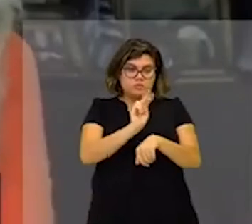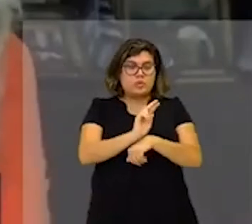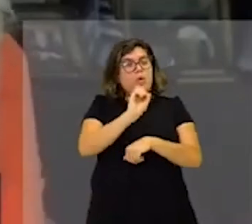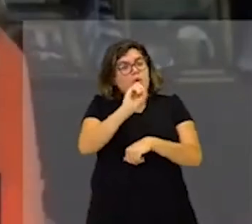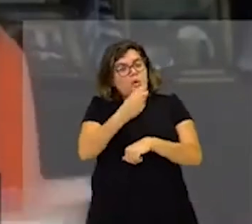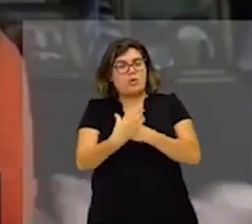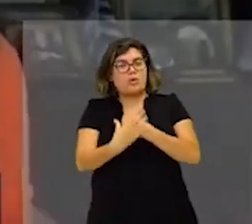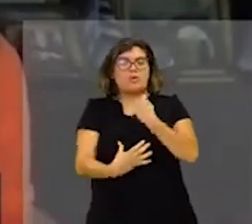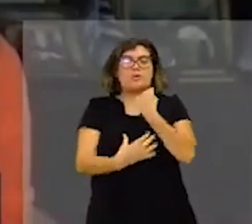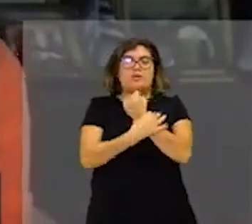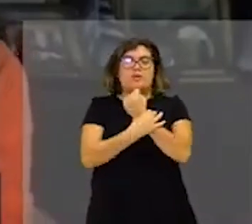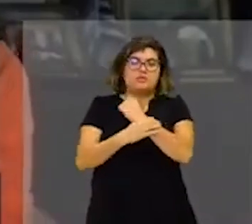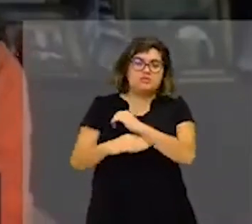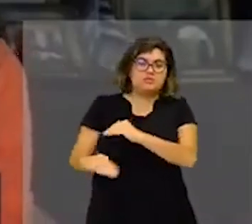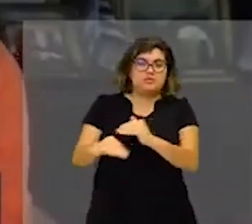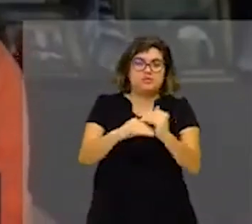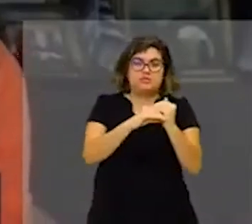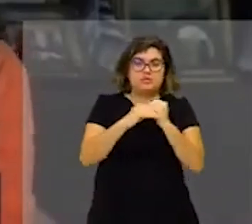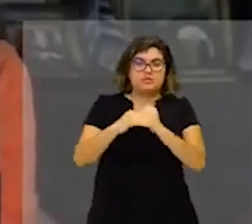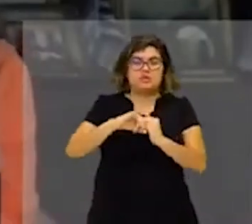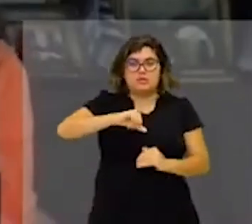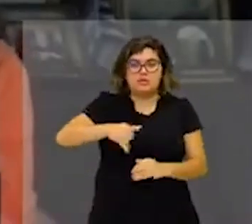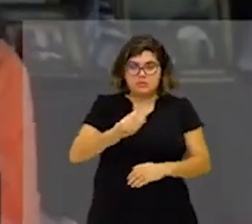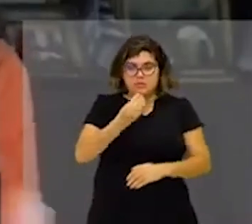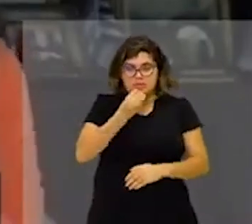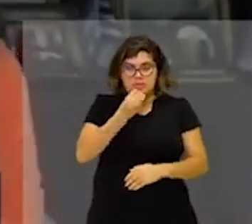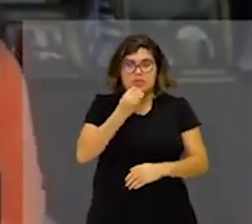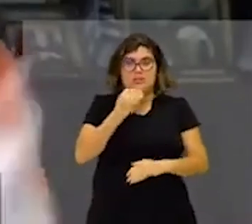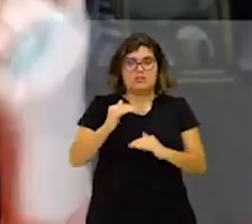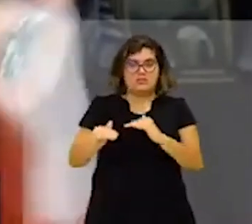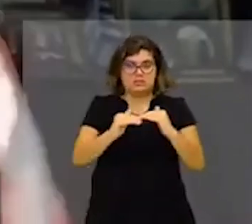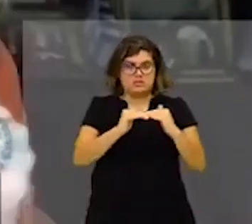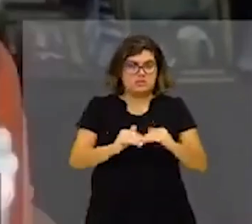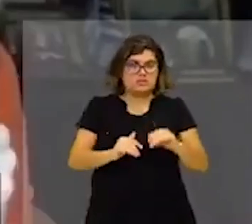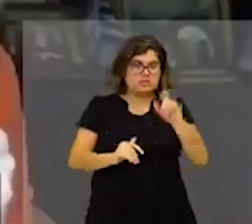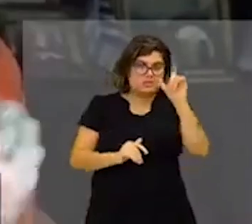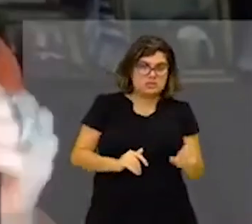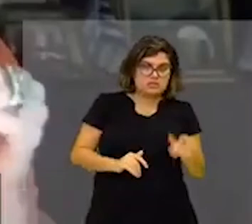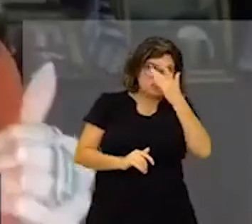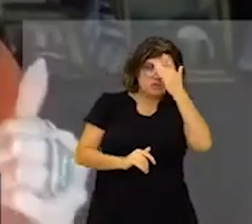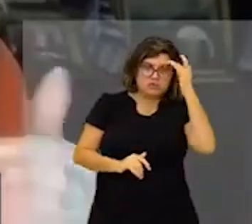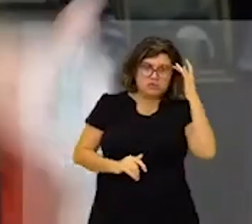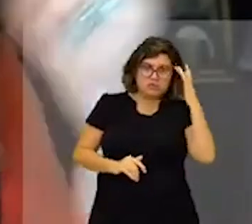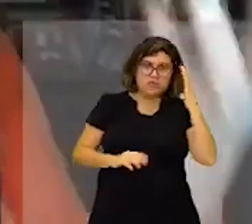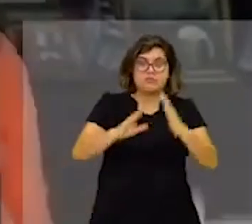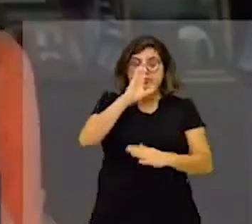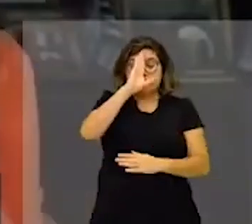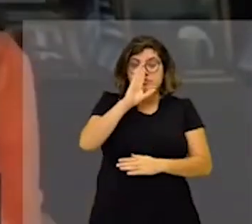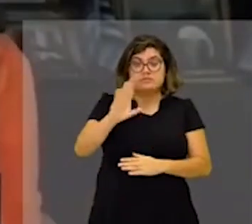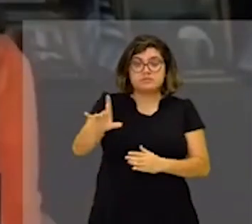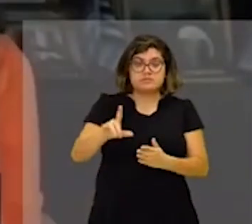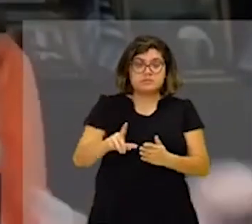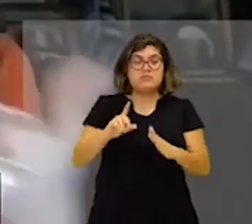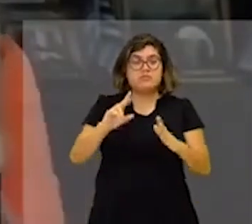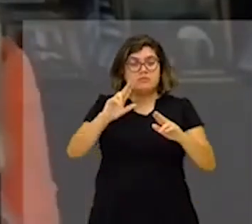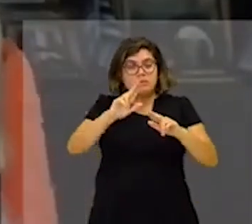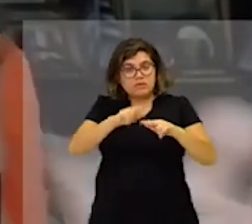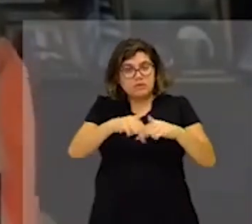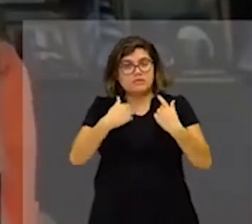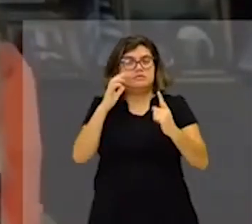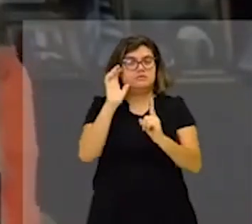igualdade de oportunidades entre os Players principalmente antes a influência do poder